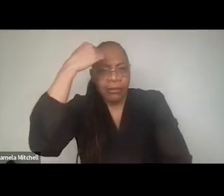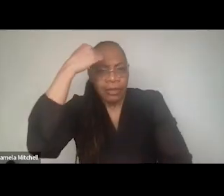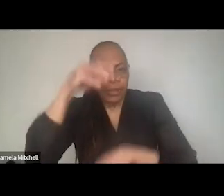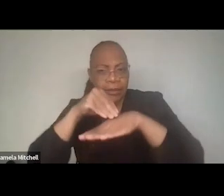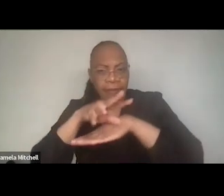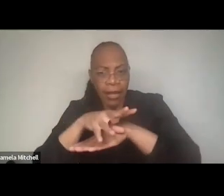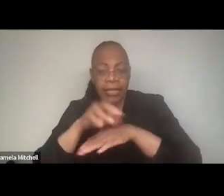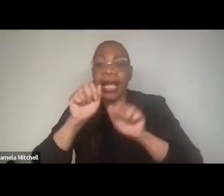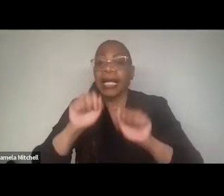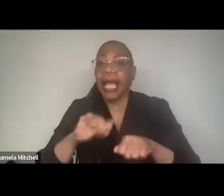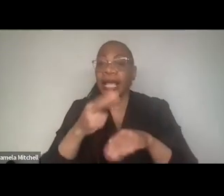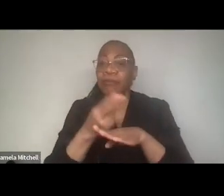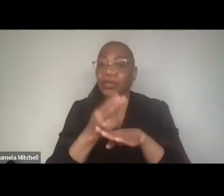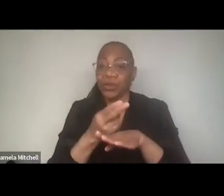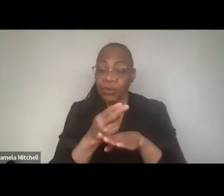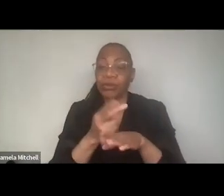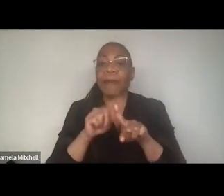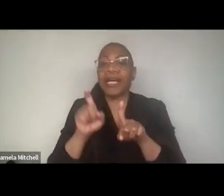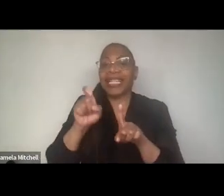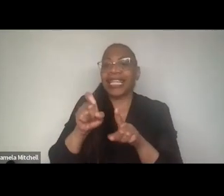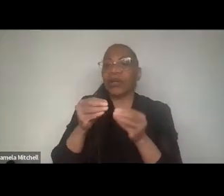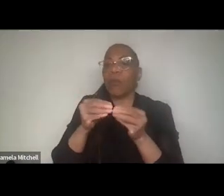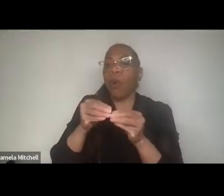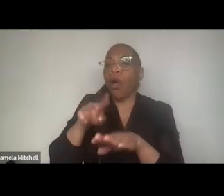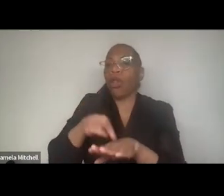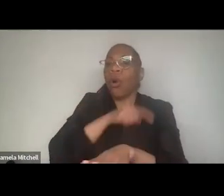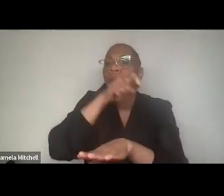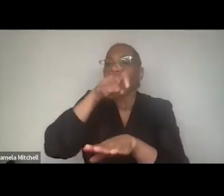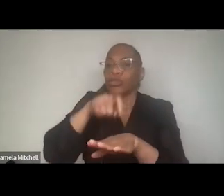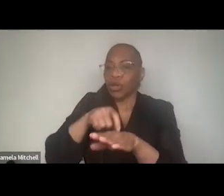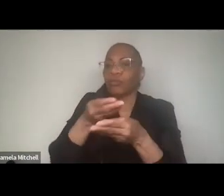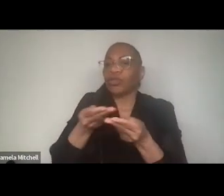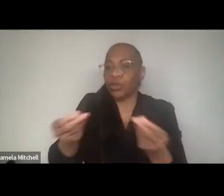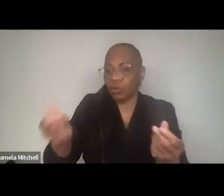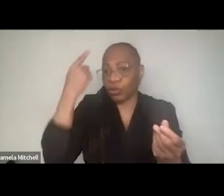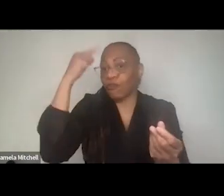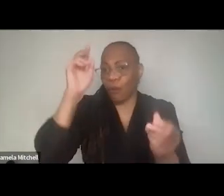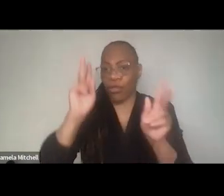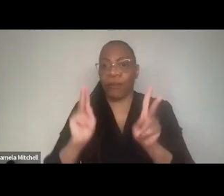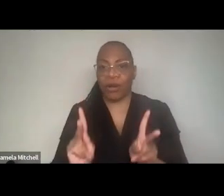pero podría ser más una solución a largo plazo para la persona. Voy a repasar a continuación...